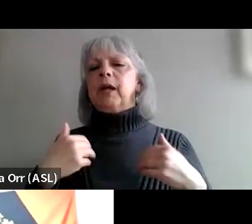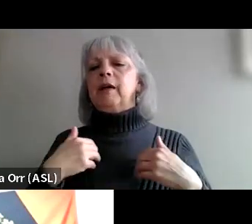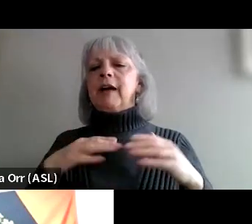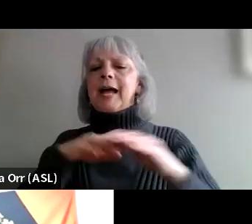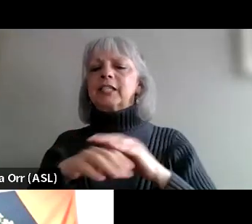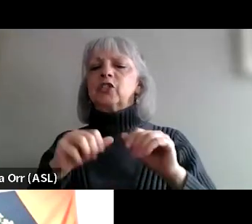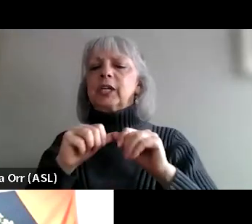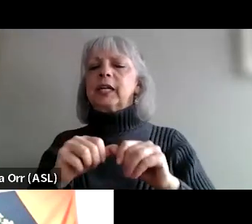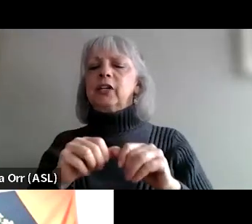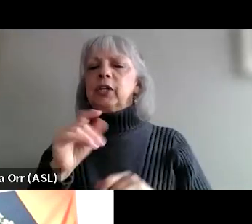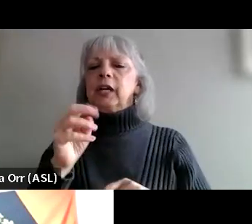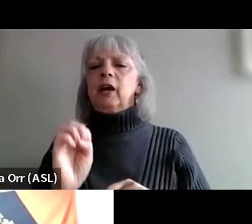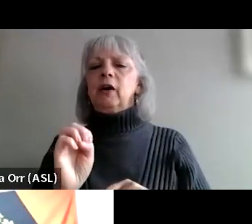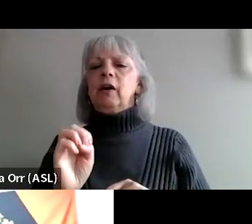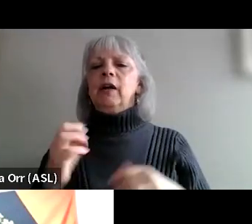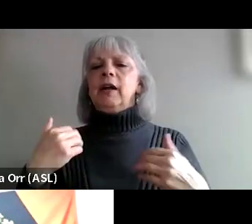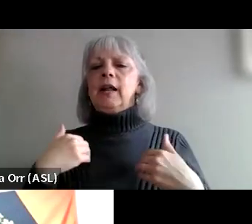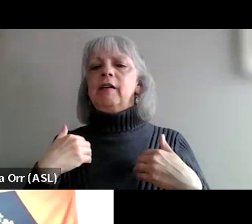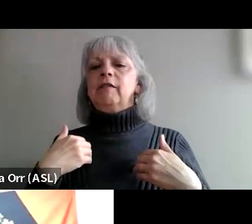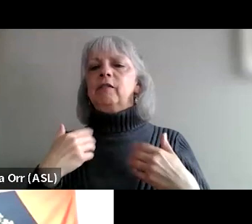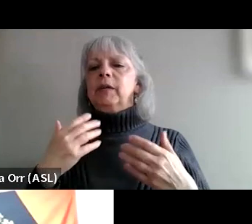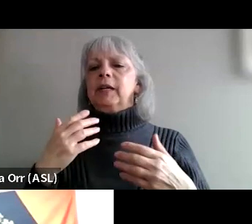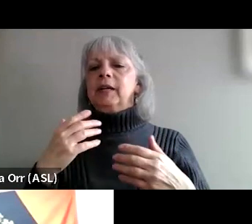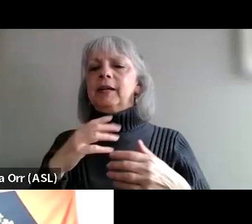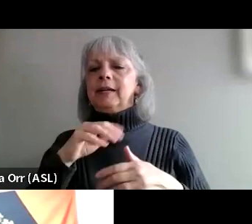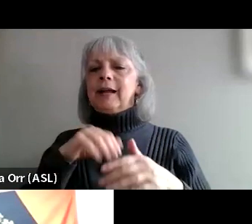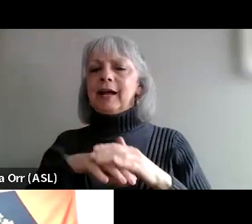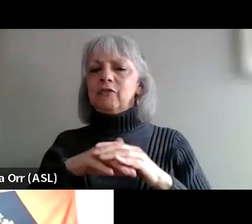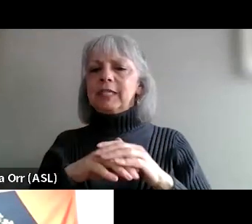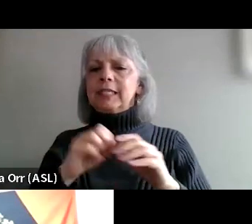para ingresar personas en un sistema de entrada coordinado o hacen que cada entidad salga a la comunidad?".